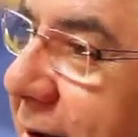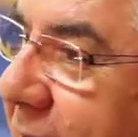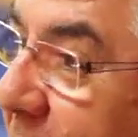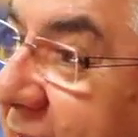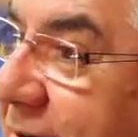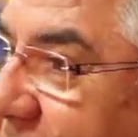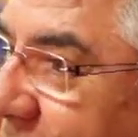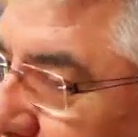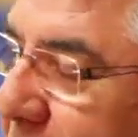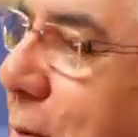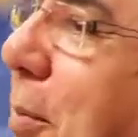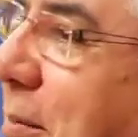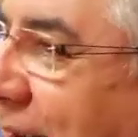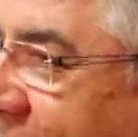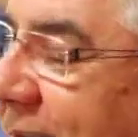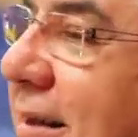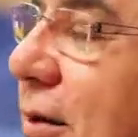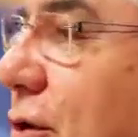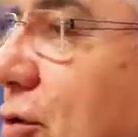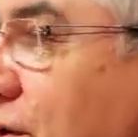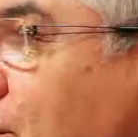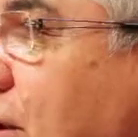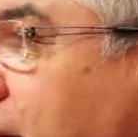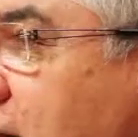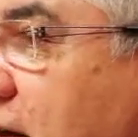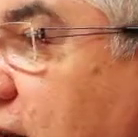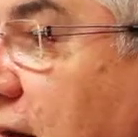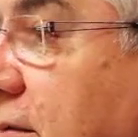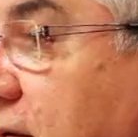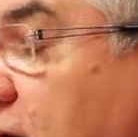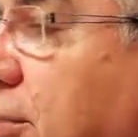que lo hace en Valencia. No sé si alguien te ha planteado